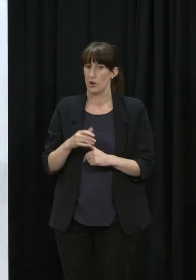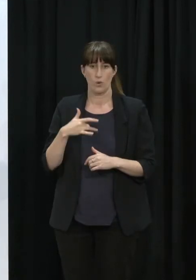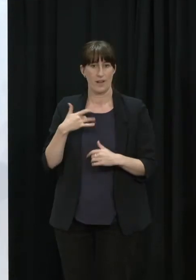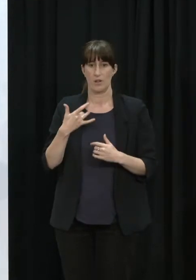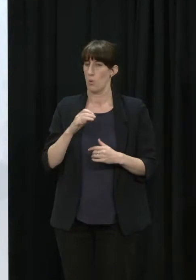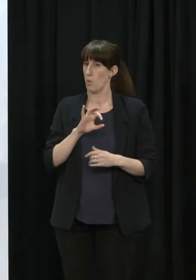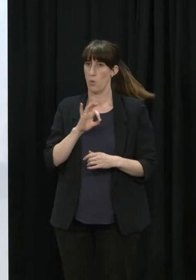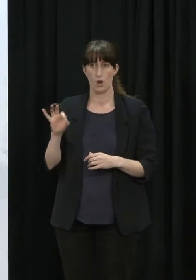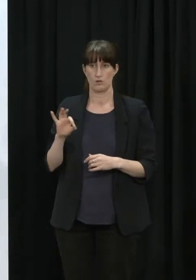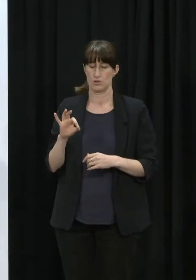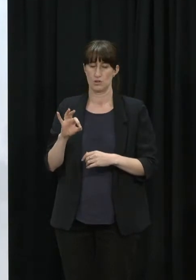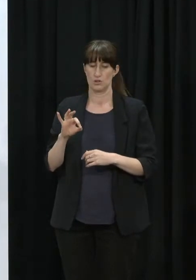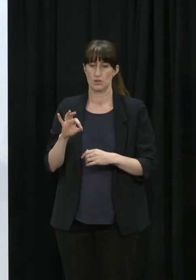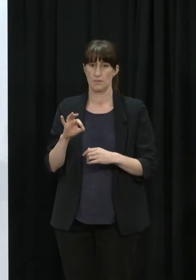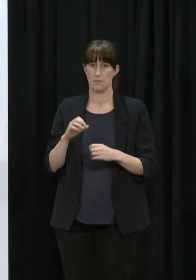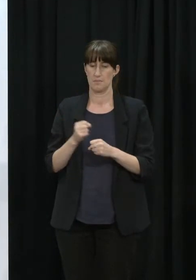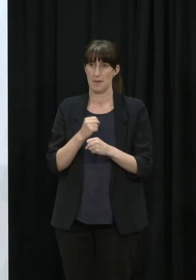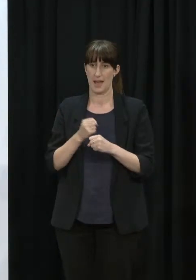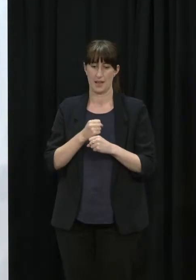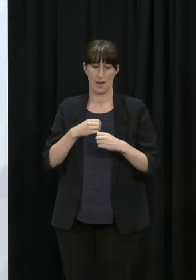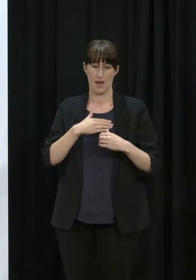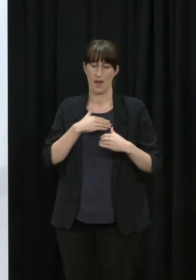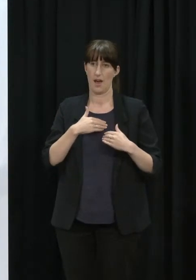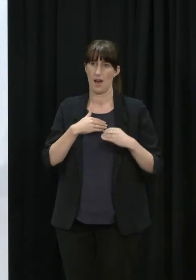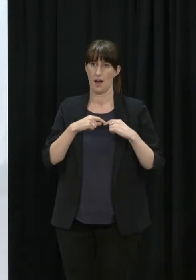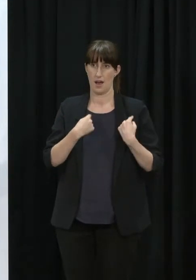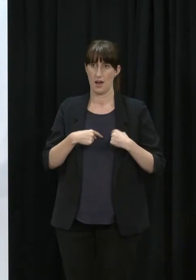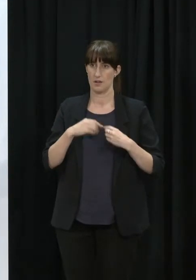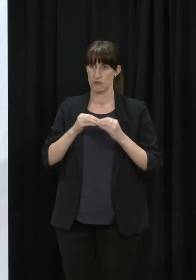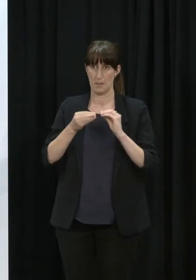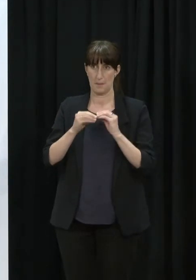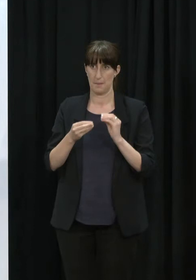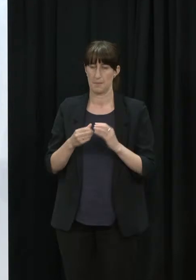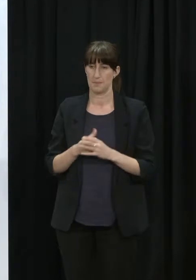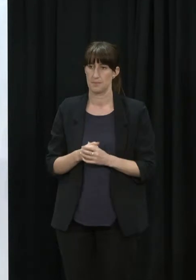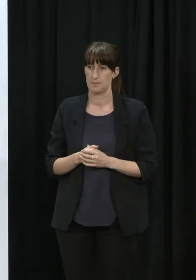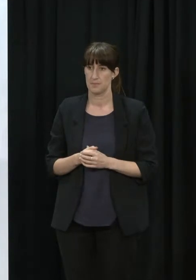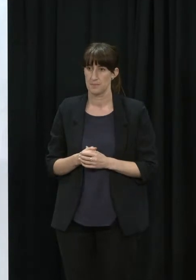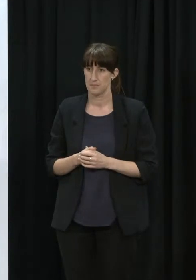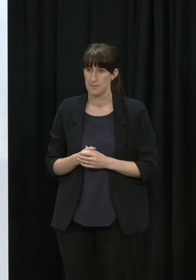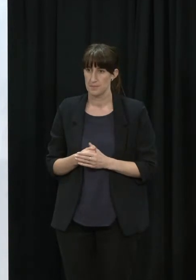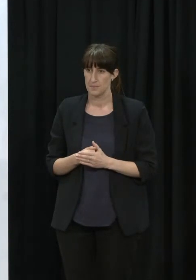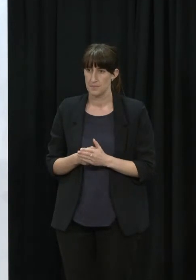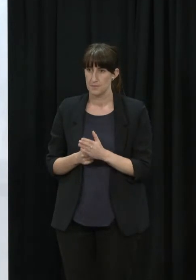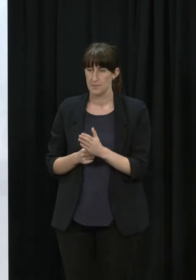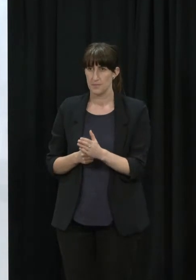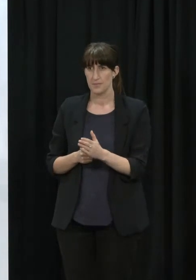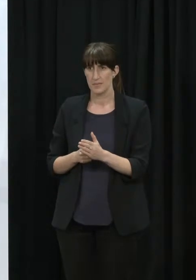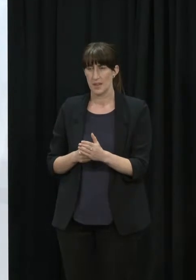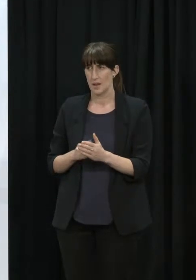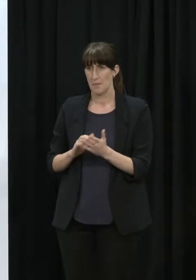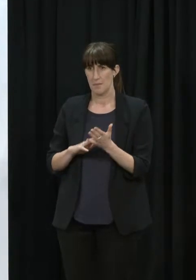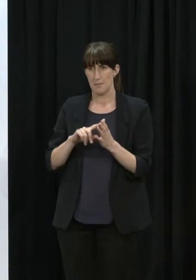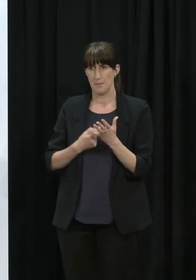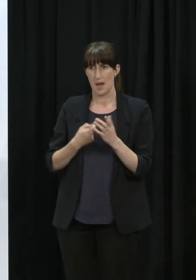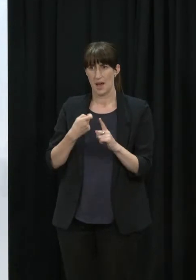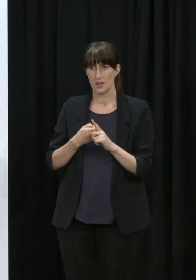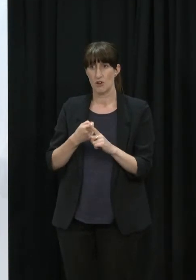haumaru. Ki ta matou whakaaro kare pea tera. Te horopeta